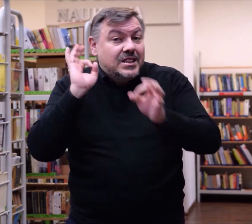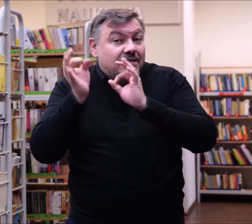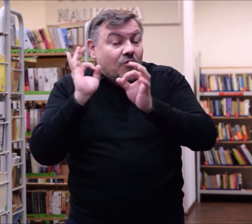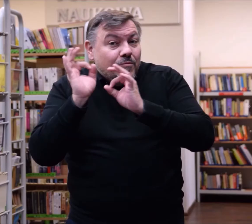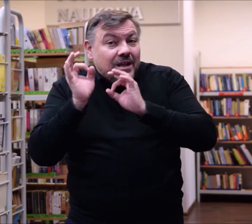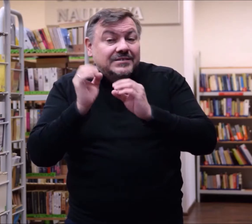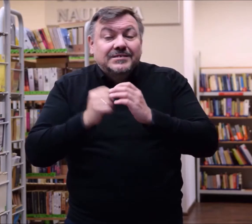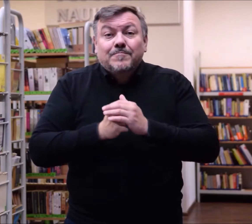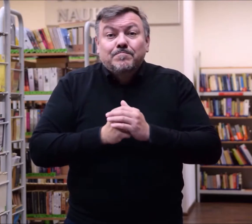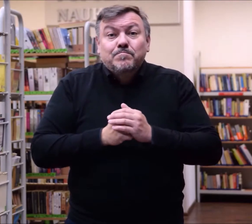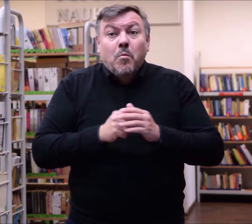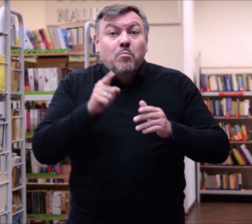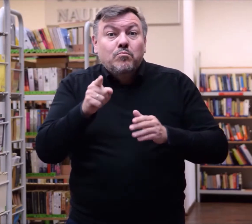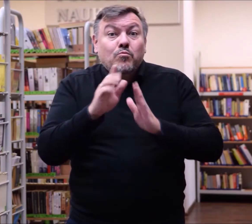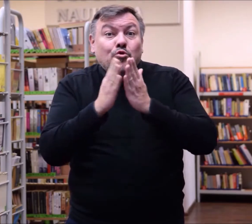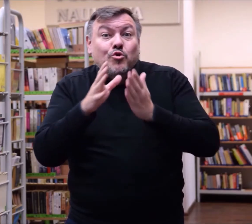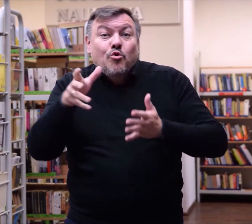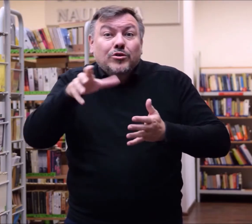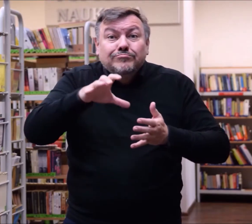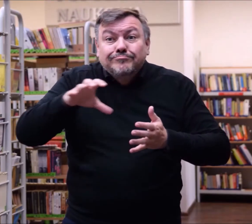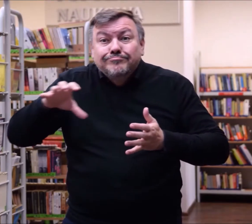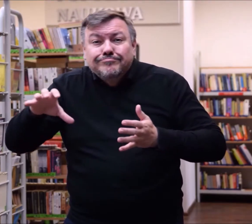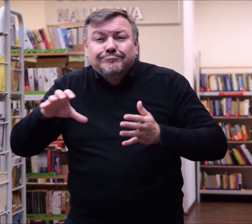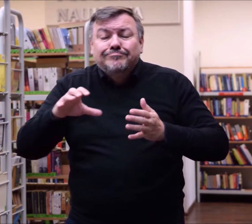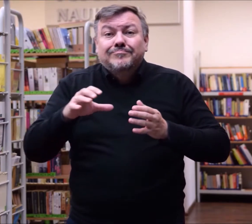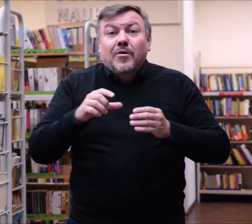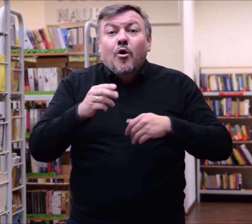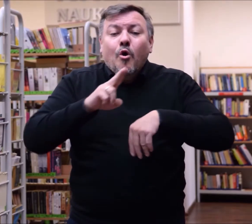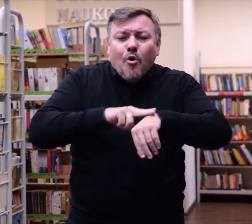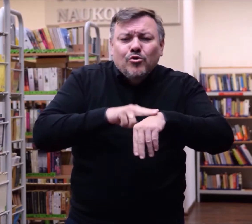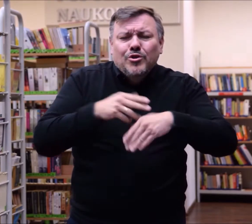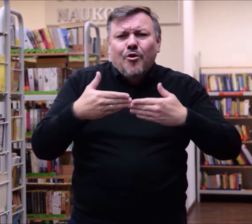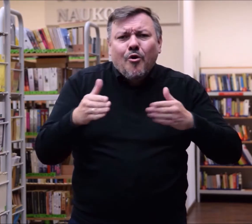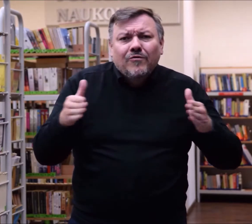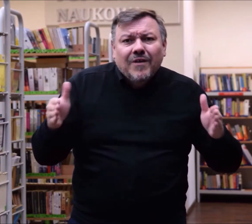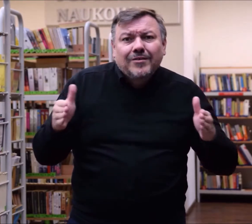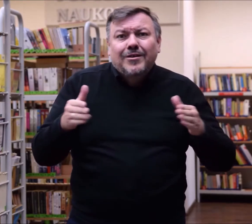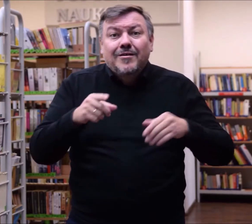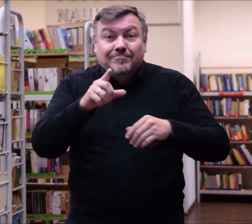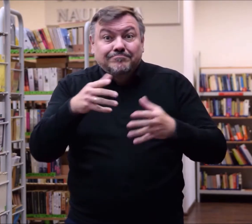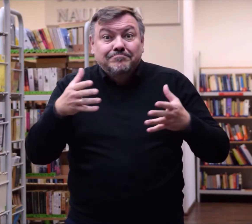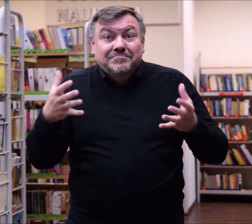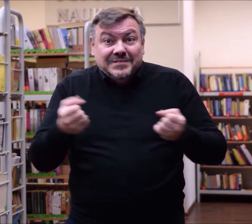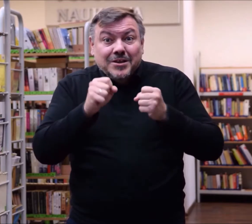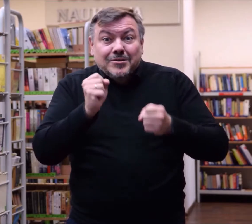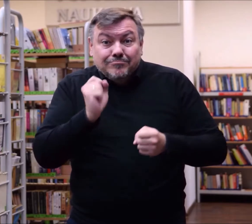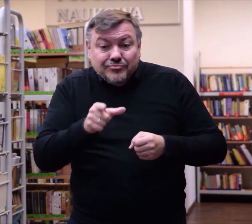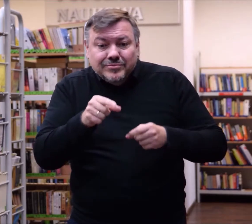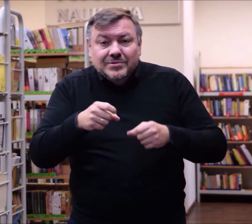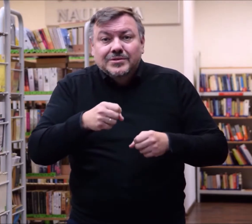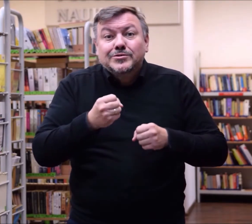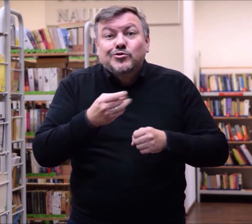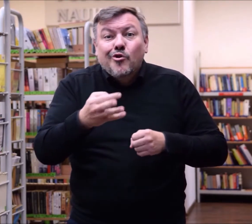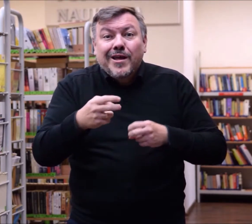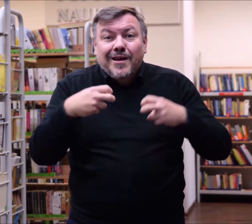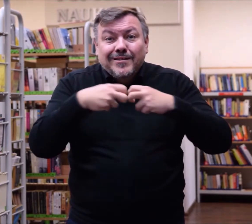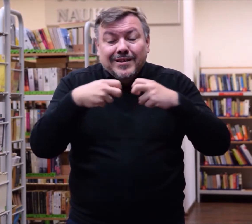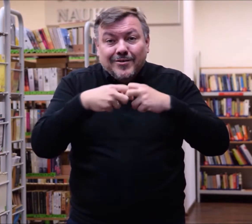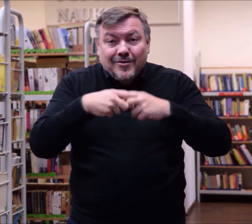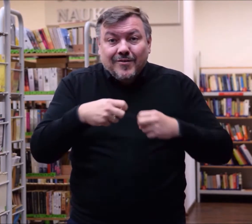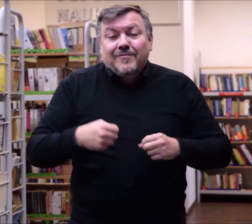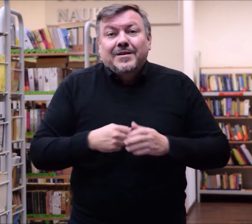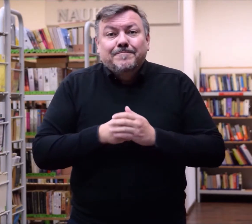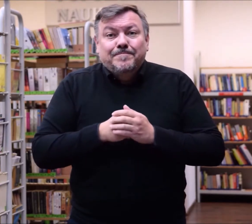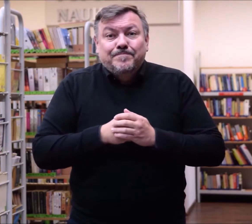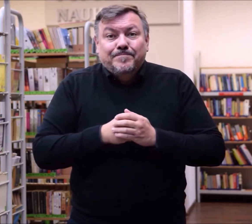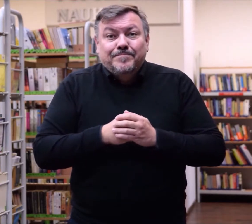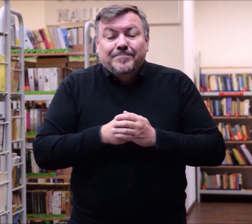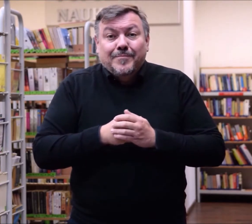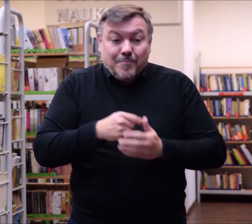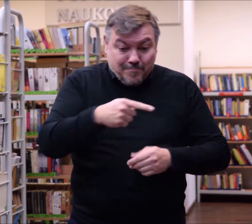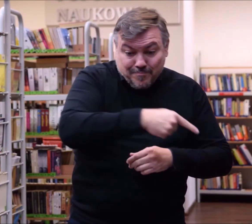Informacje o zbiorach i godzinach otwarcia znajdziesz na naszej stronie internetowej